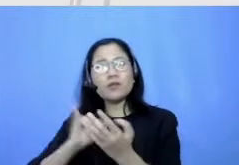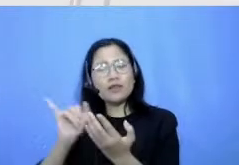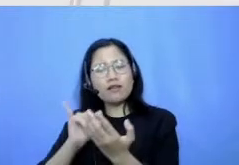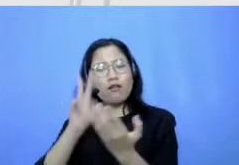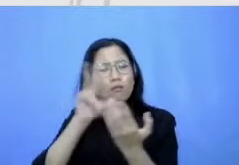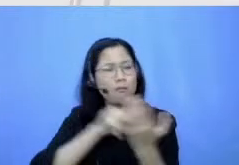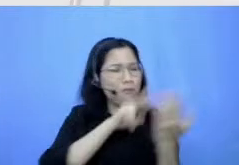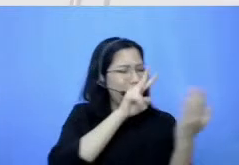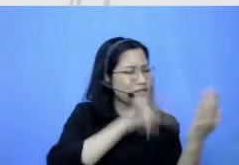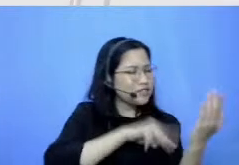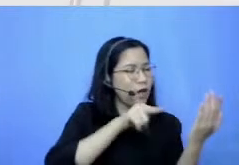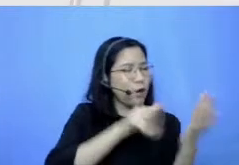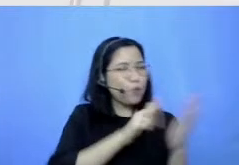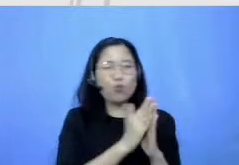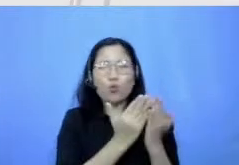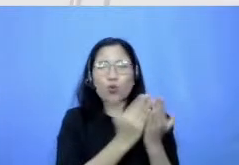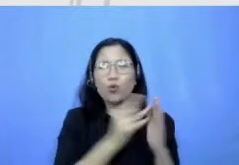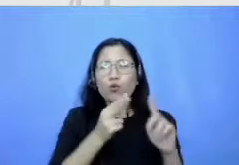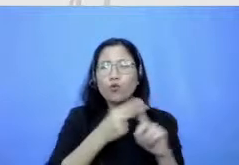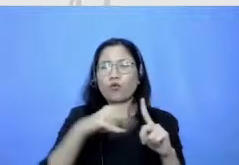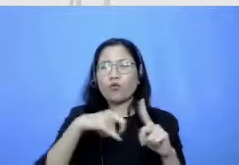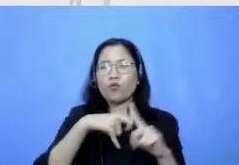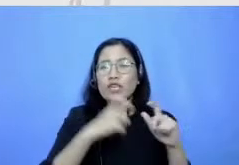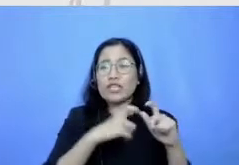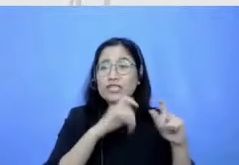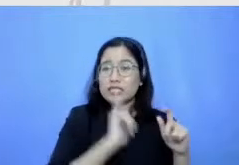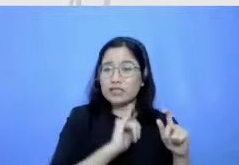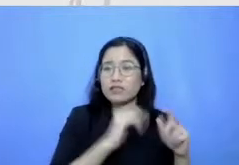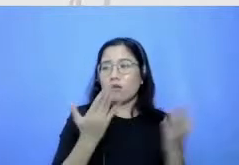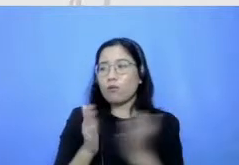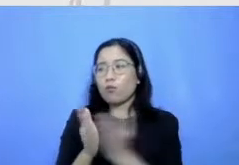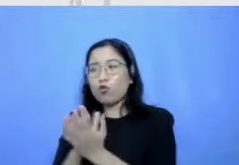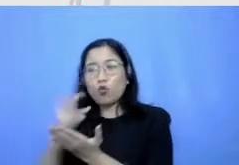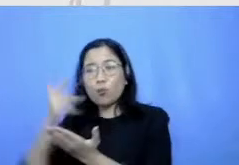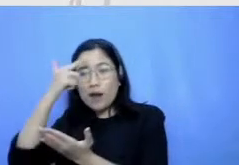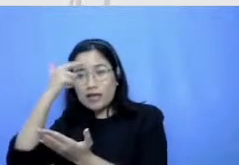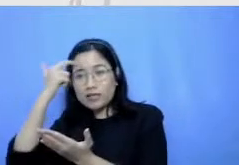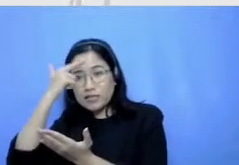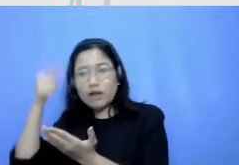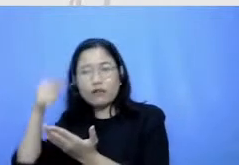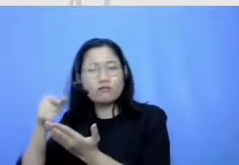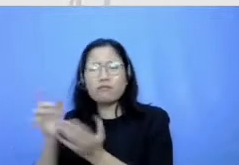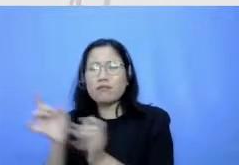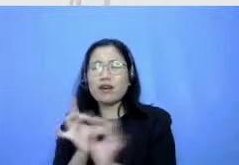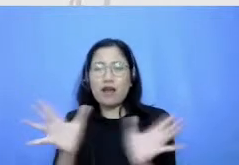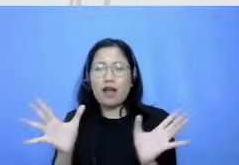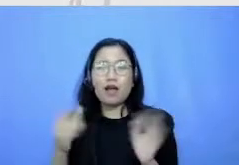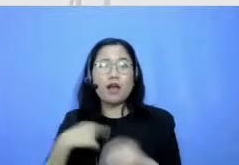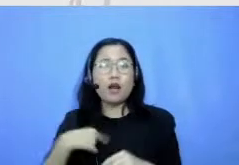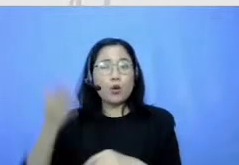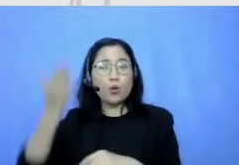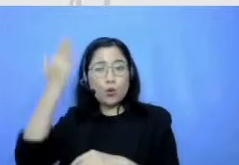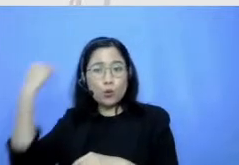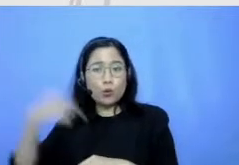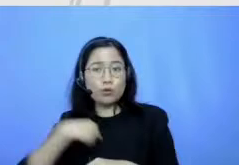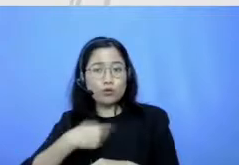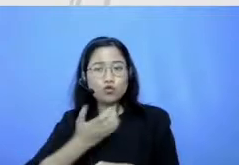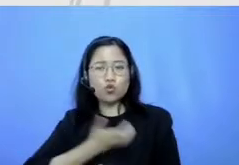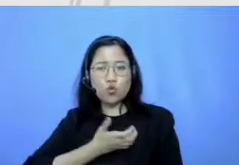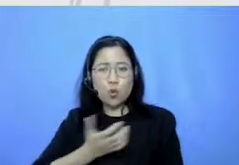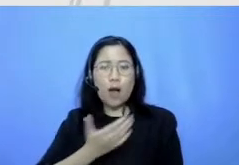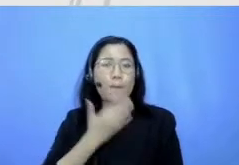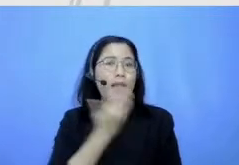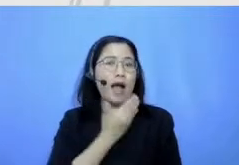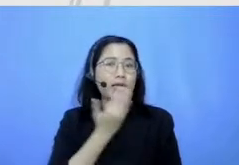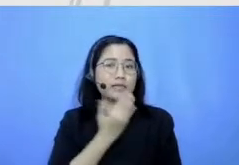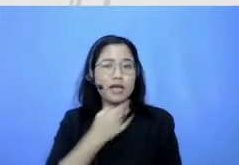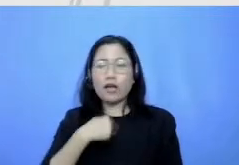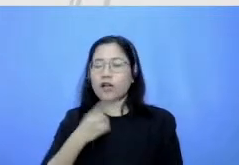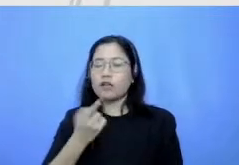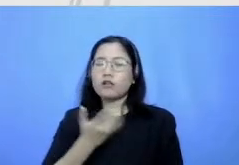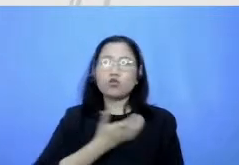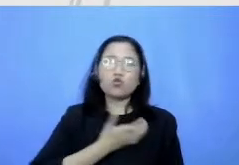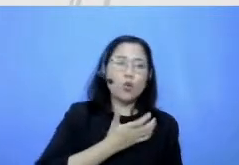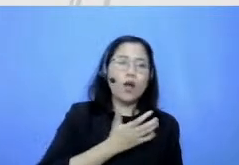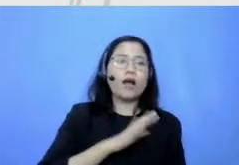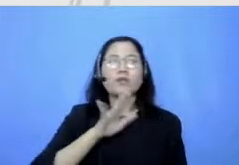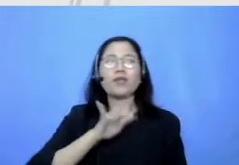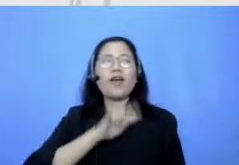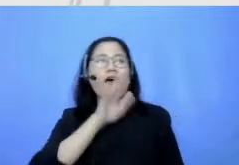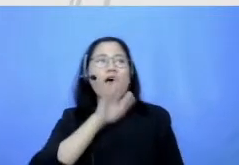fiksi gitu ya HP aku seneng bahasa dari dulu feat Dedy Krisna anak-anak sosial bukan anak eksakta